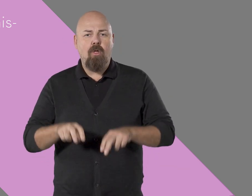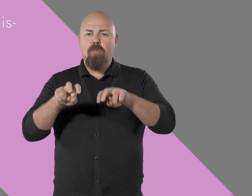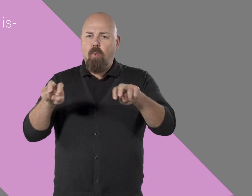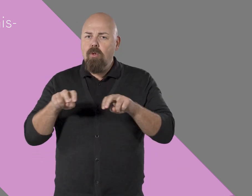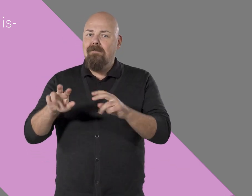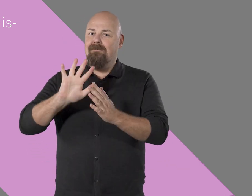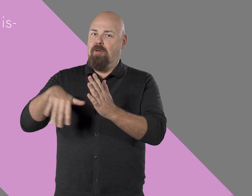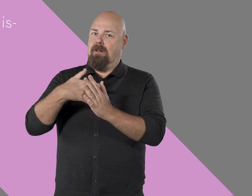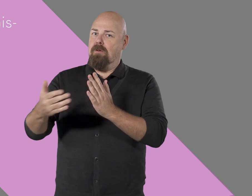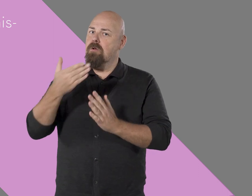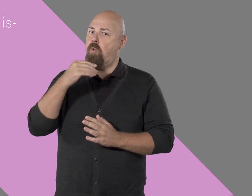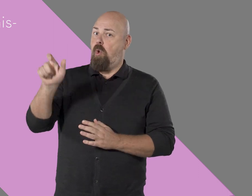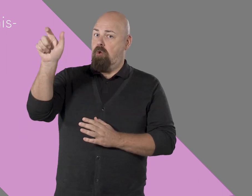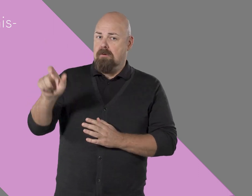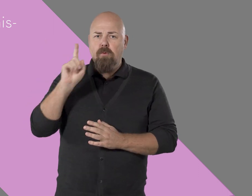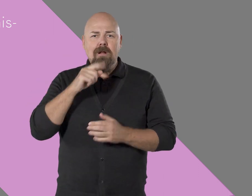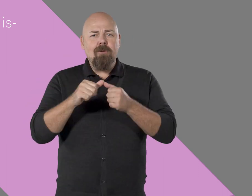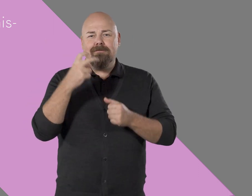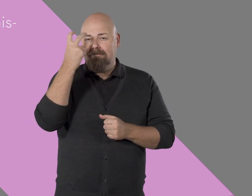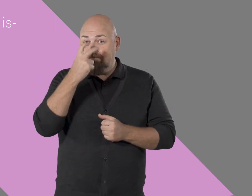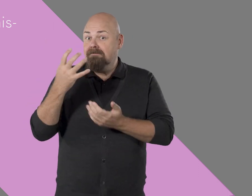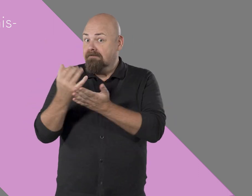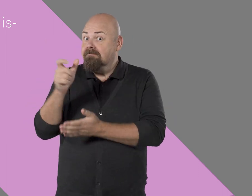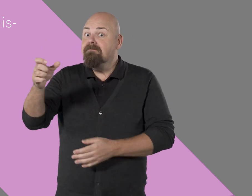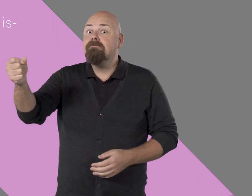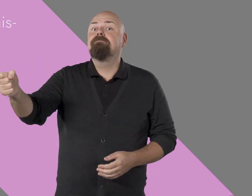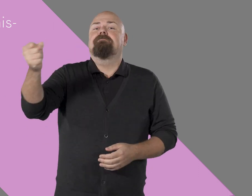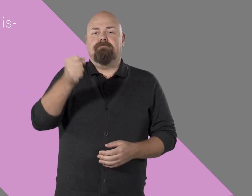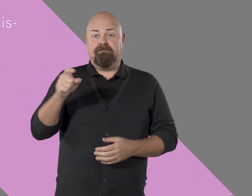Kuurojen Liitto ry etsii työtöntä viittomakielistä nuorta -